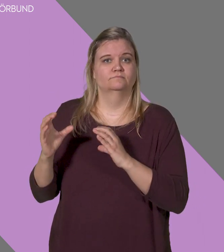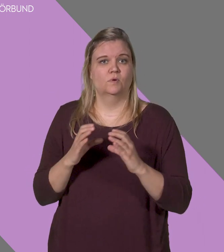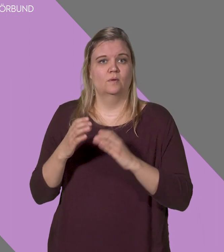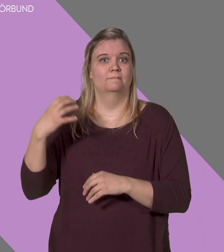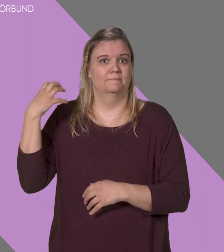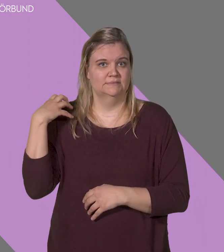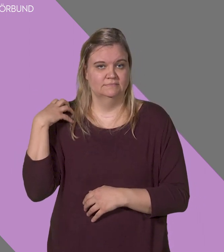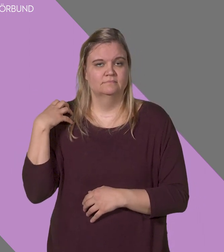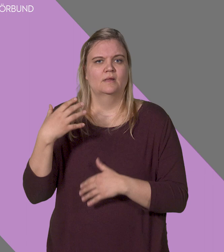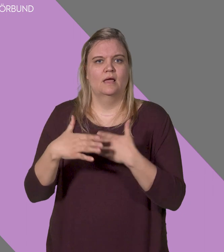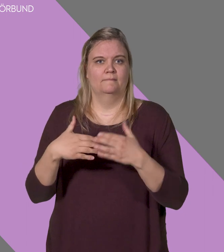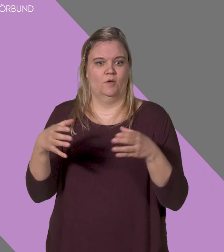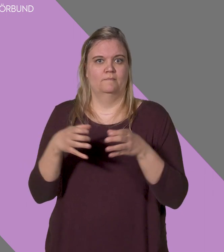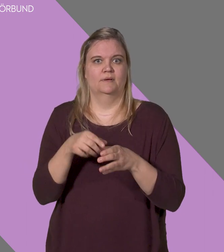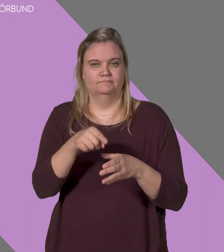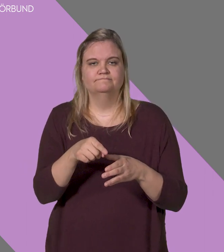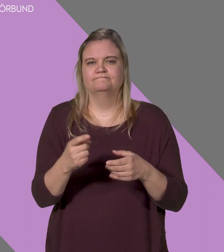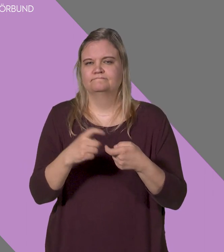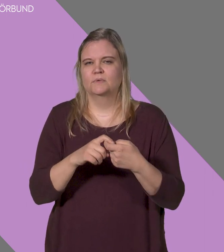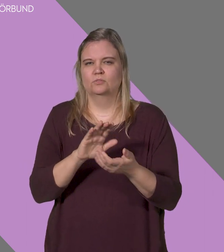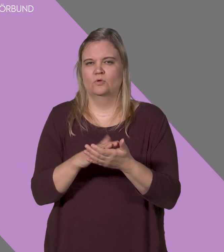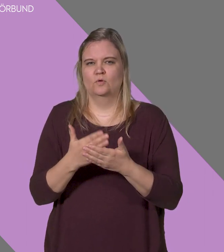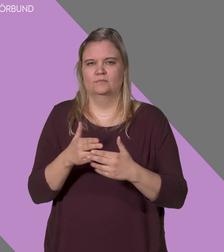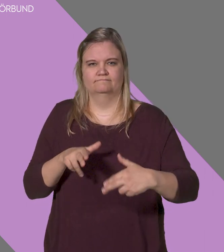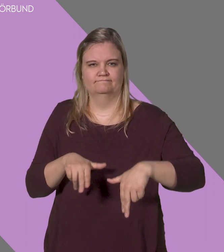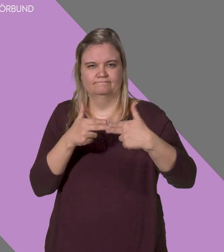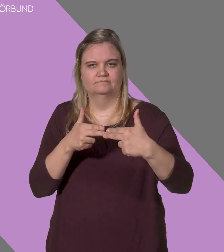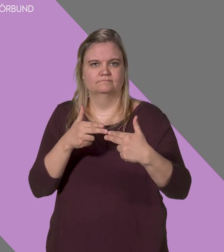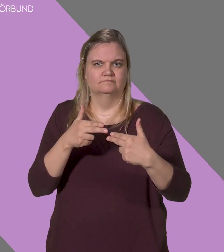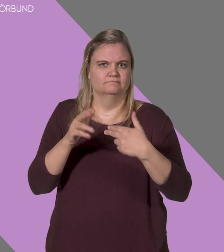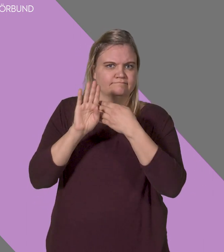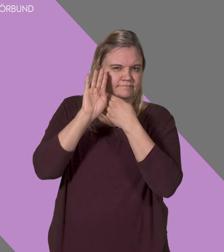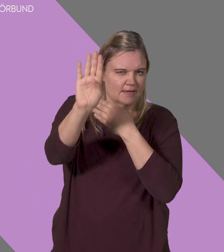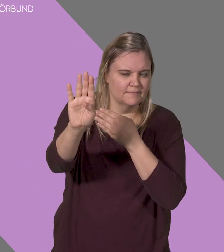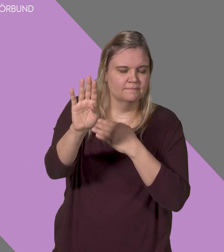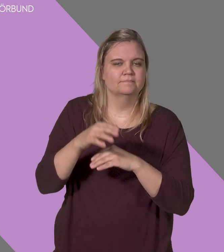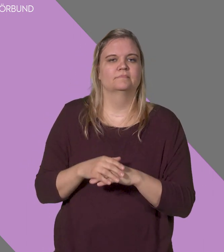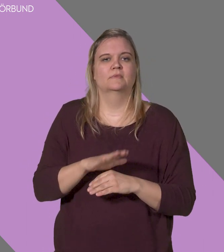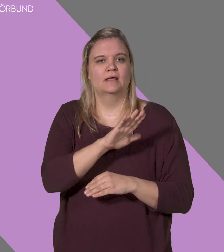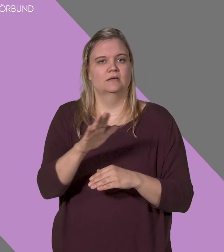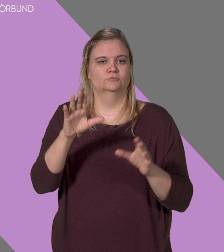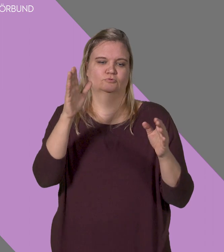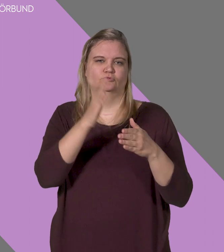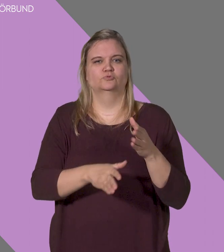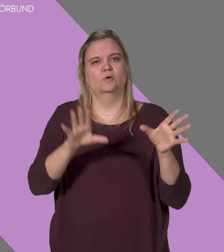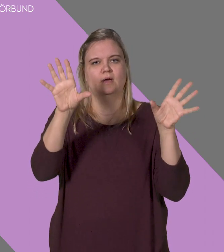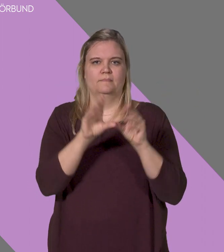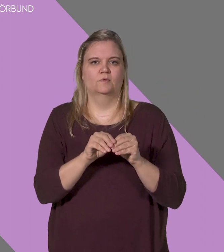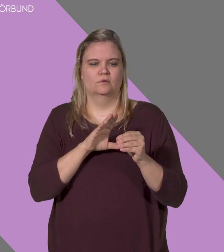målen med slutrapporten från social- och hälsovårdsministeriets arbetsgrupp -